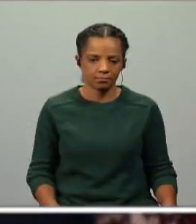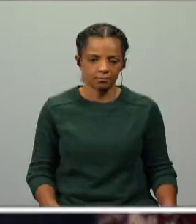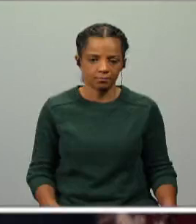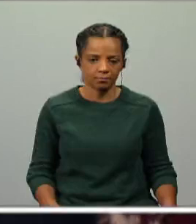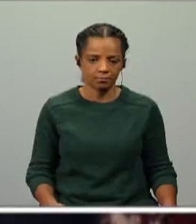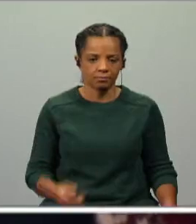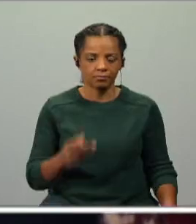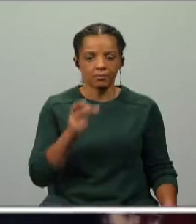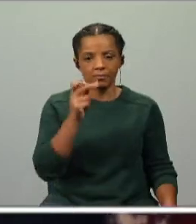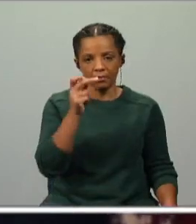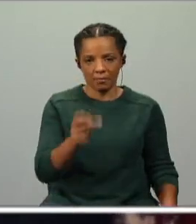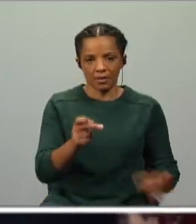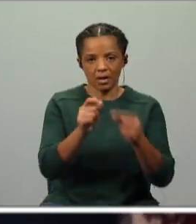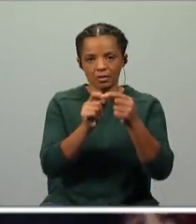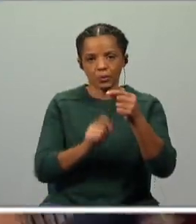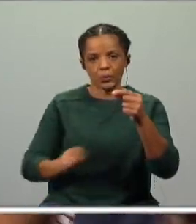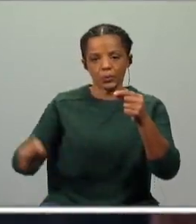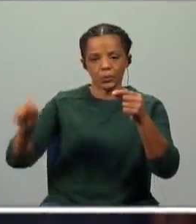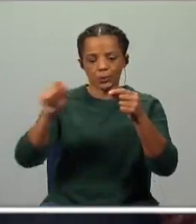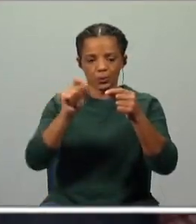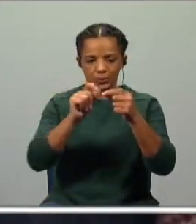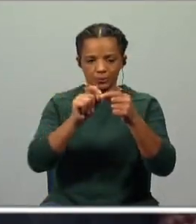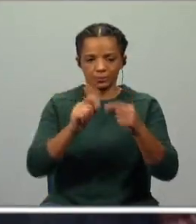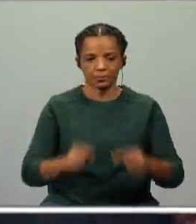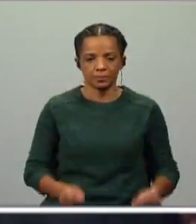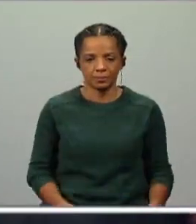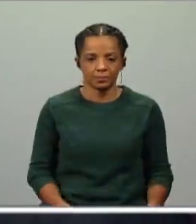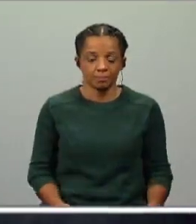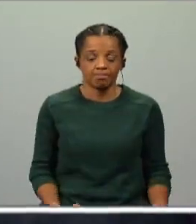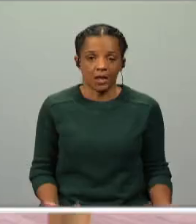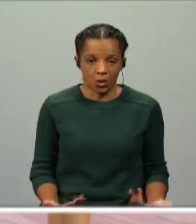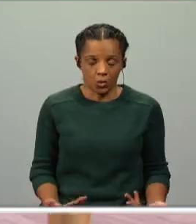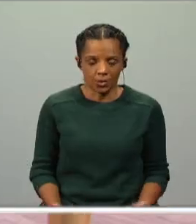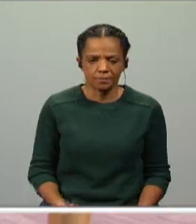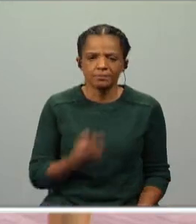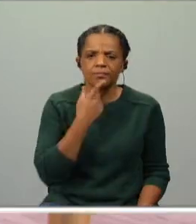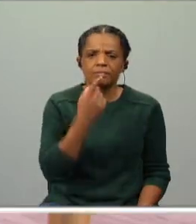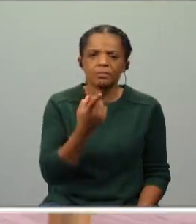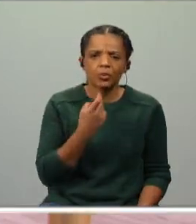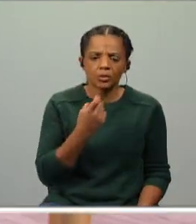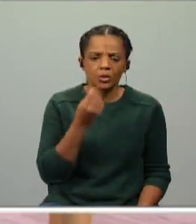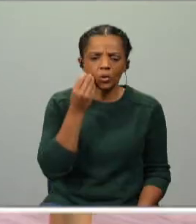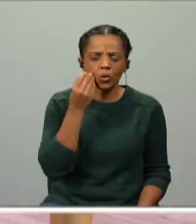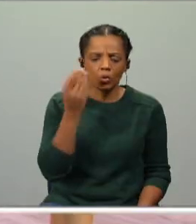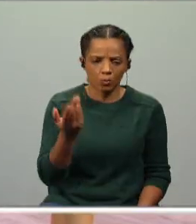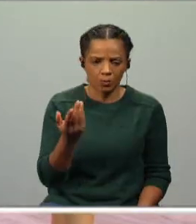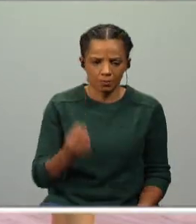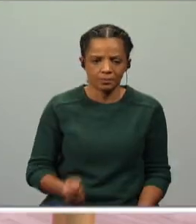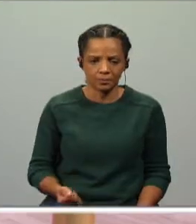da grinalda. Agora é assim vocês perguntam que estão e como é que vamos fazer? Eu trouxe um agrado.